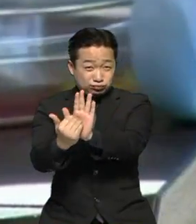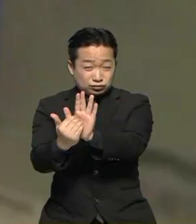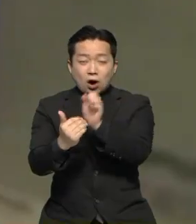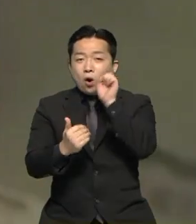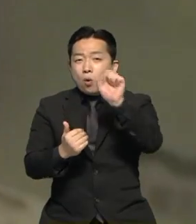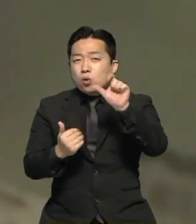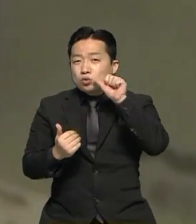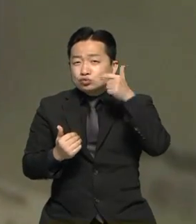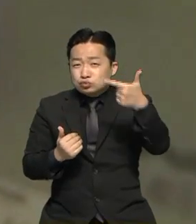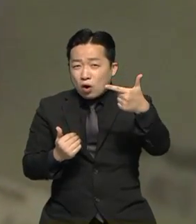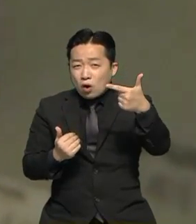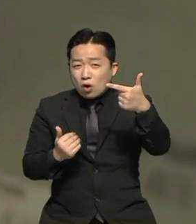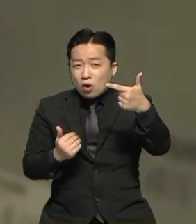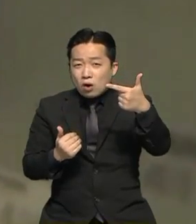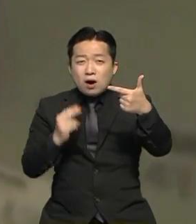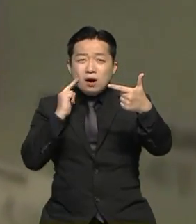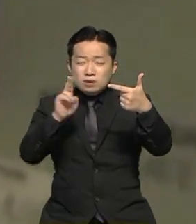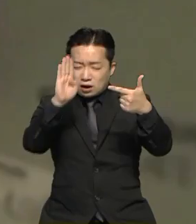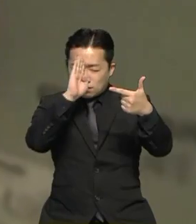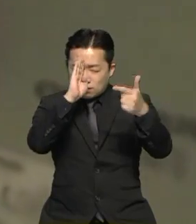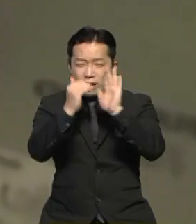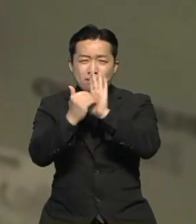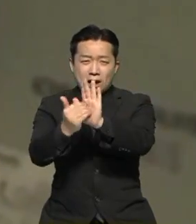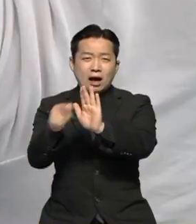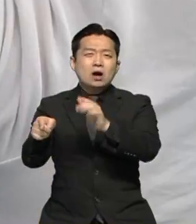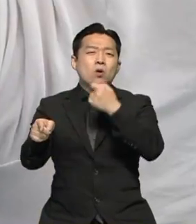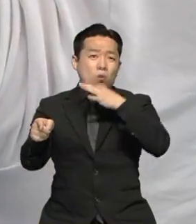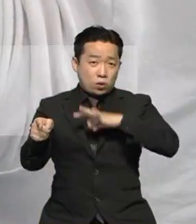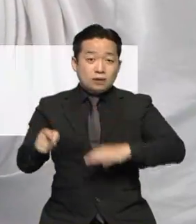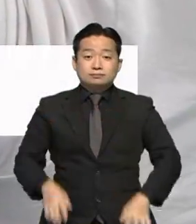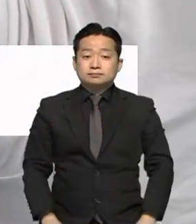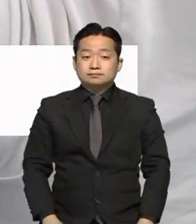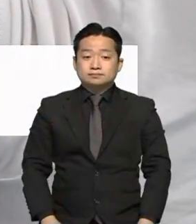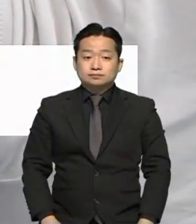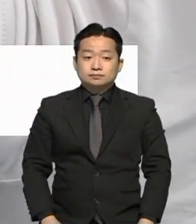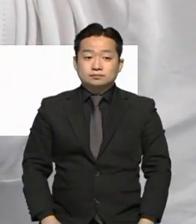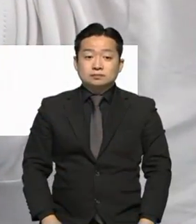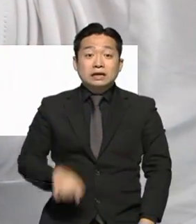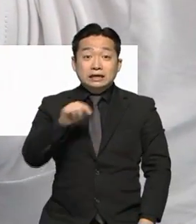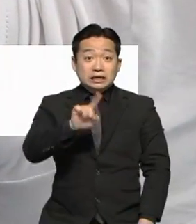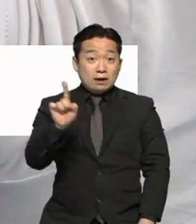유지돼 중증을 막아주기 때문입니다.